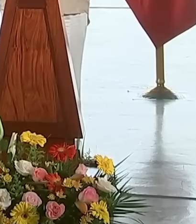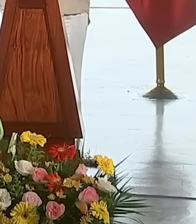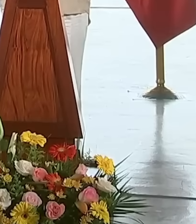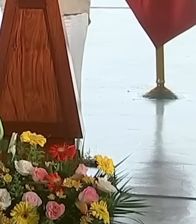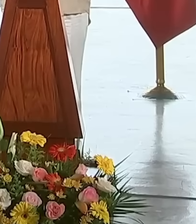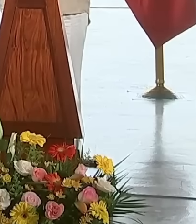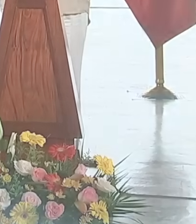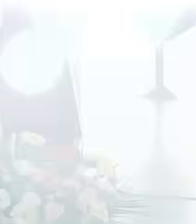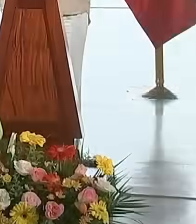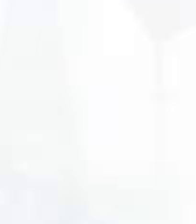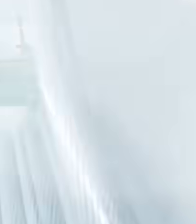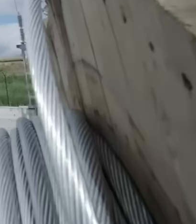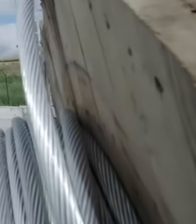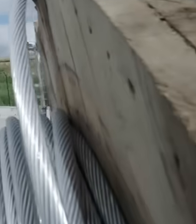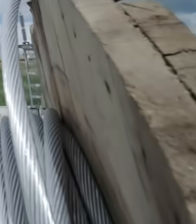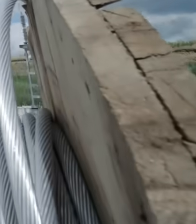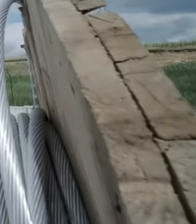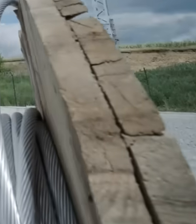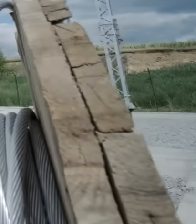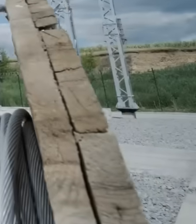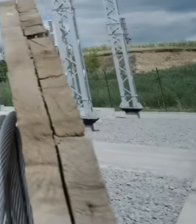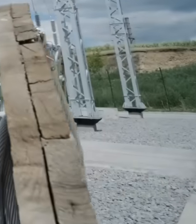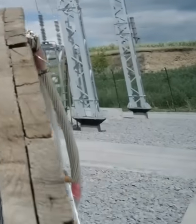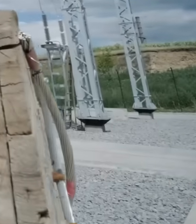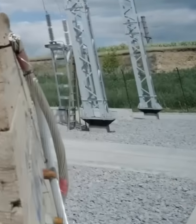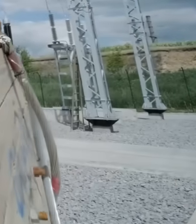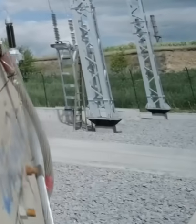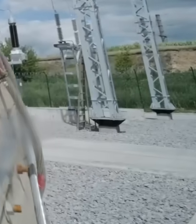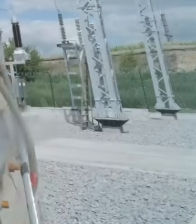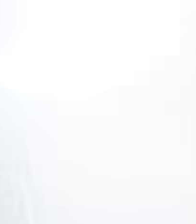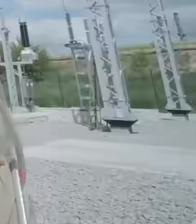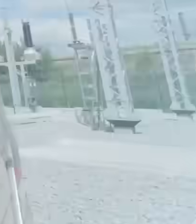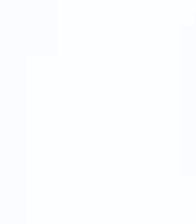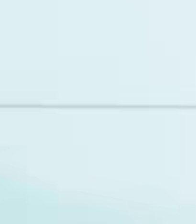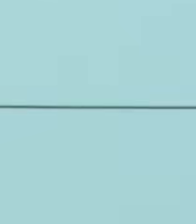bilateral en la que acordaron el reconocimiento a la interconexión energética que beneficia